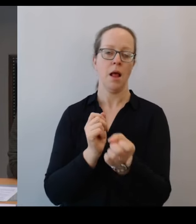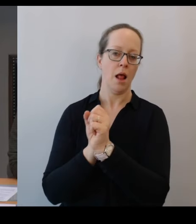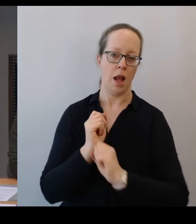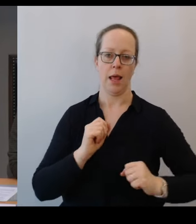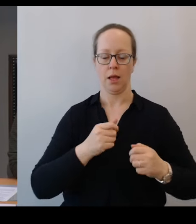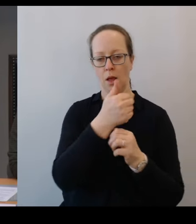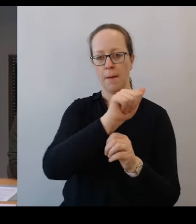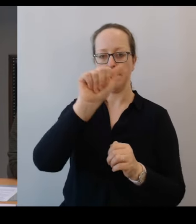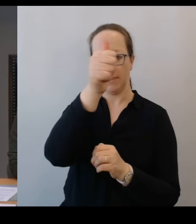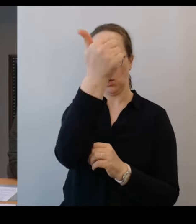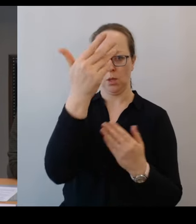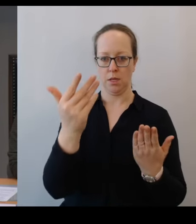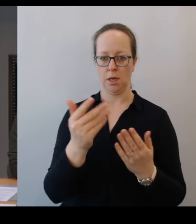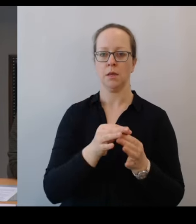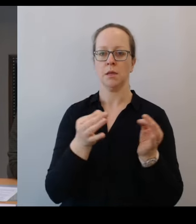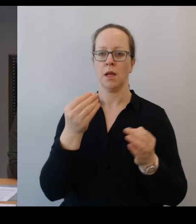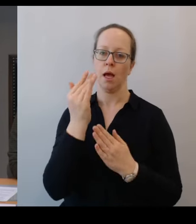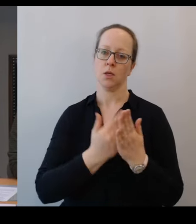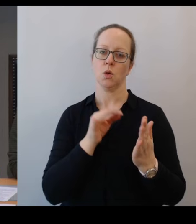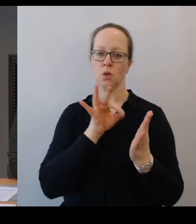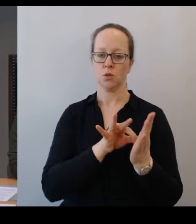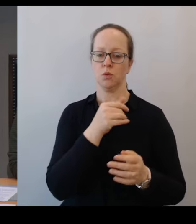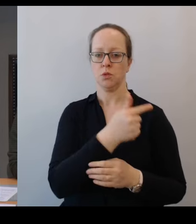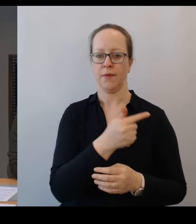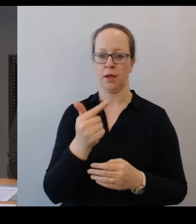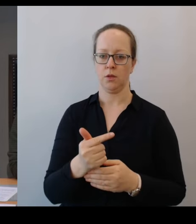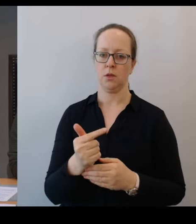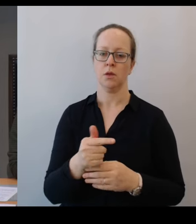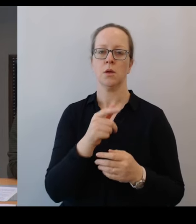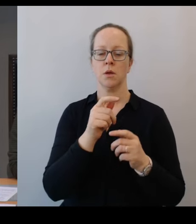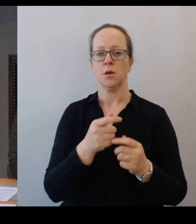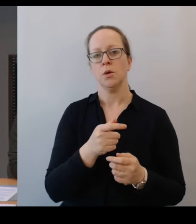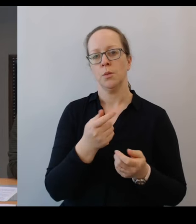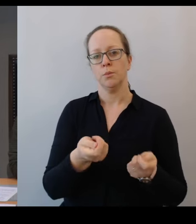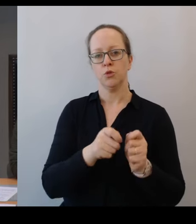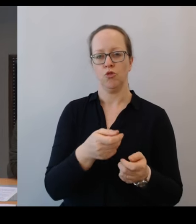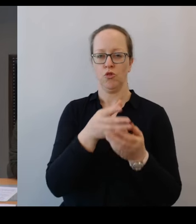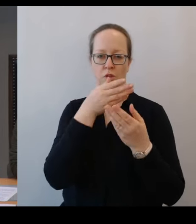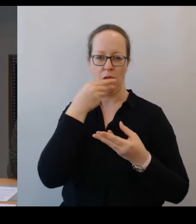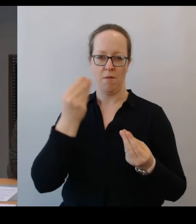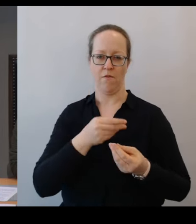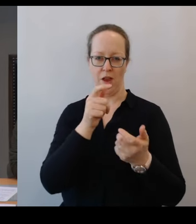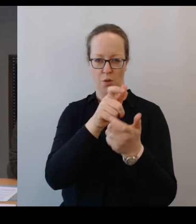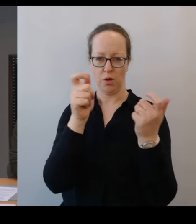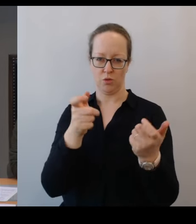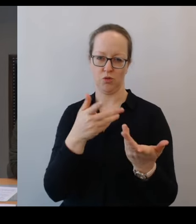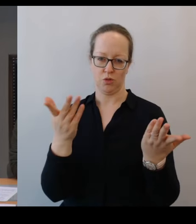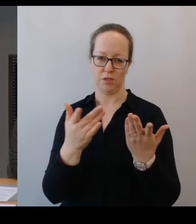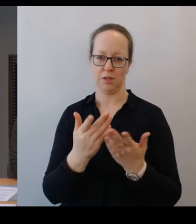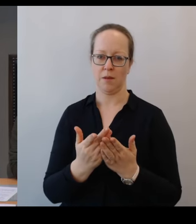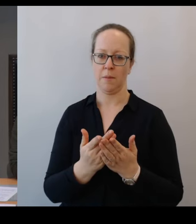Beschlussempfehlung des Ausschusses für Stadtentwicklung, Bauen und Wohnen auf Drucksache 19 1301 zum Antrag der Fraktion Bündnis